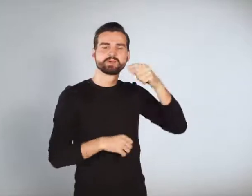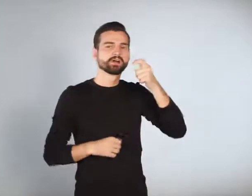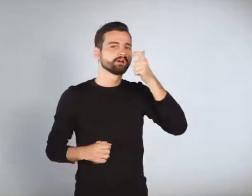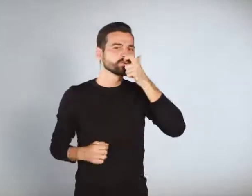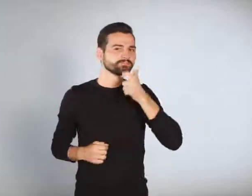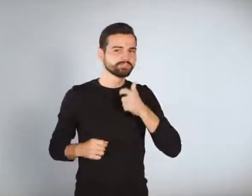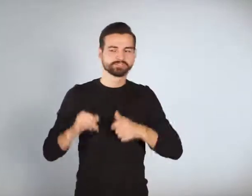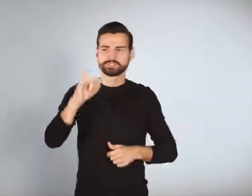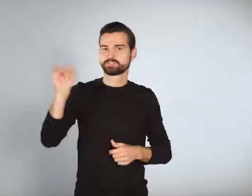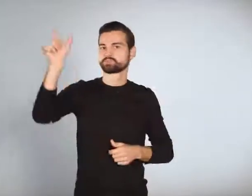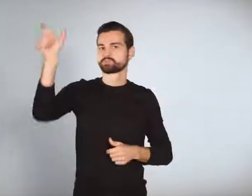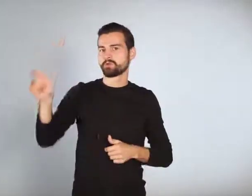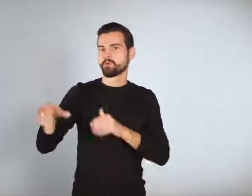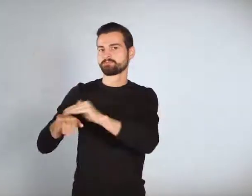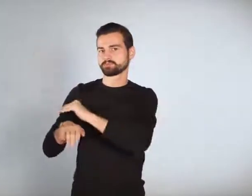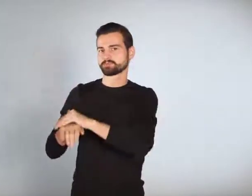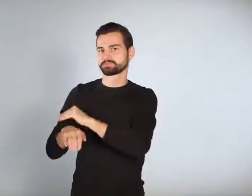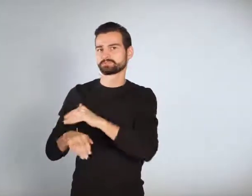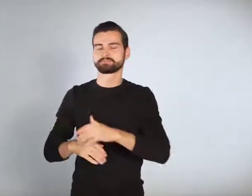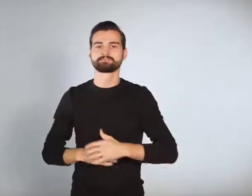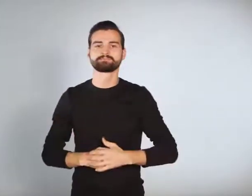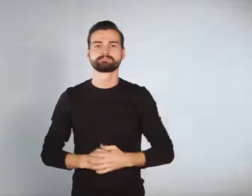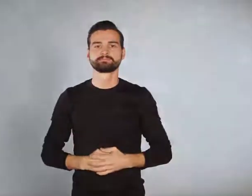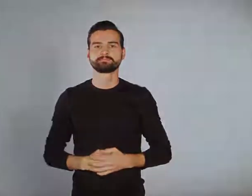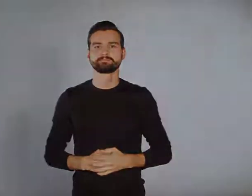возвышенность и человечность.